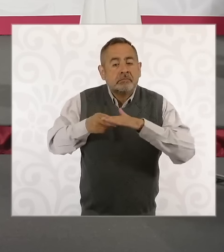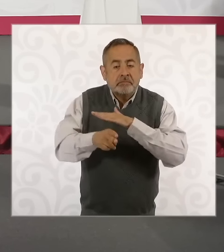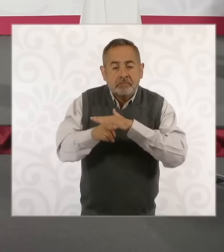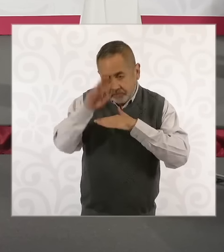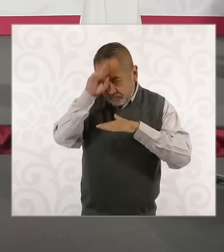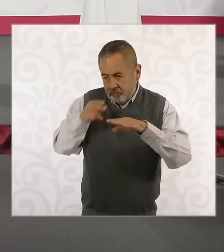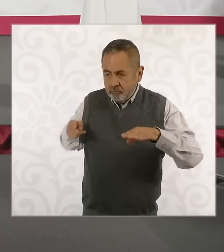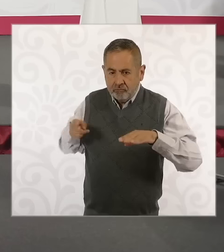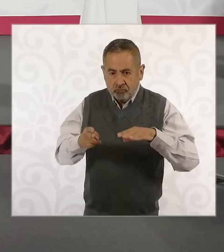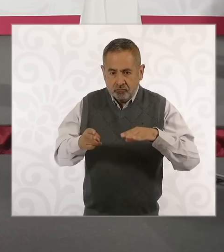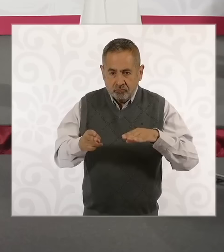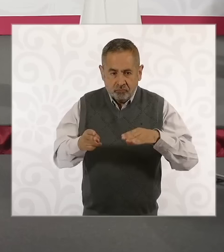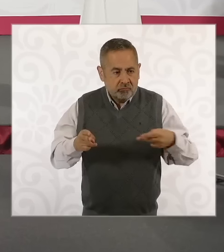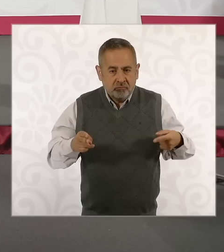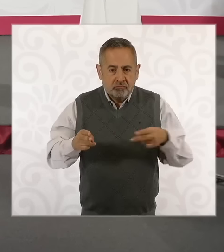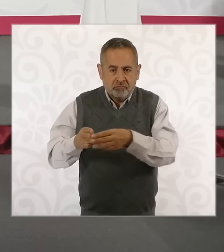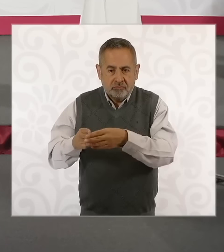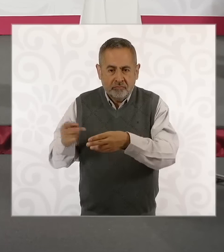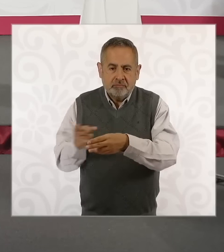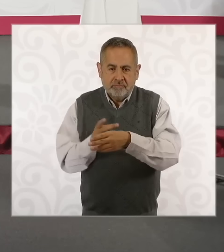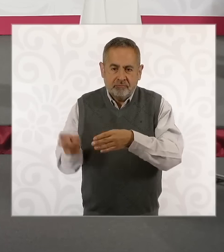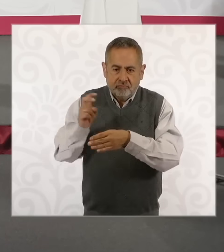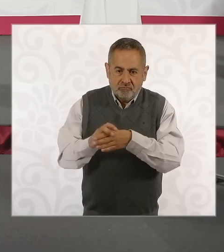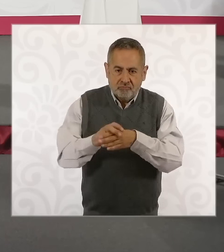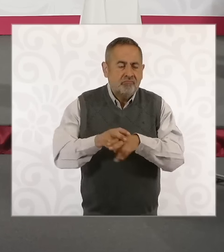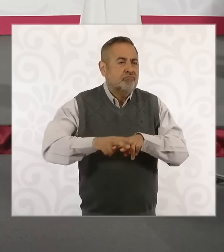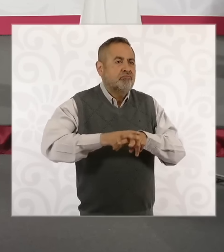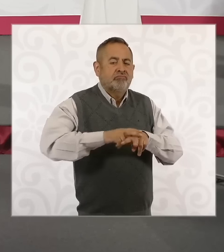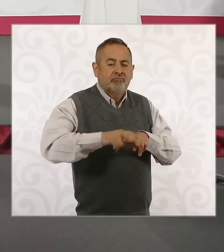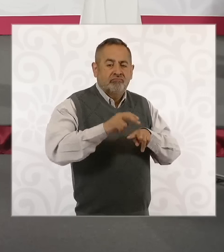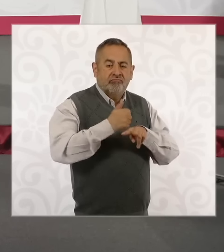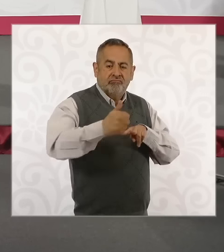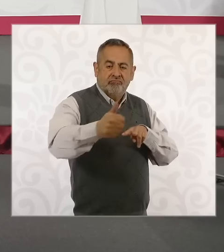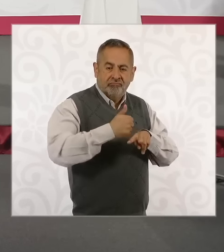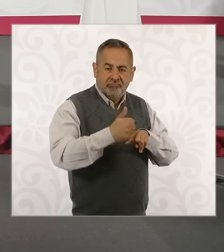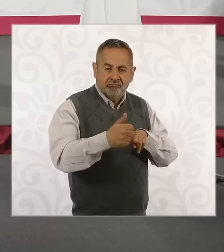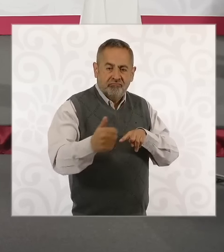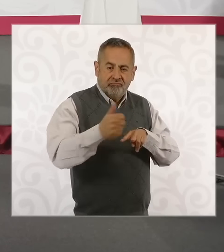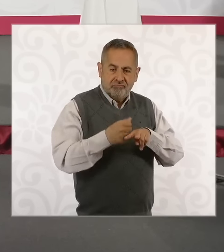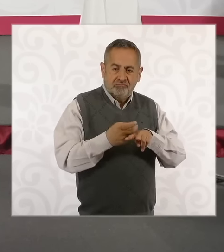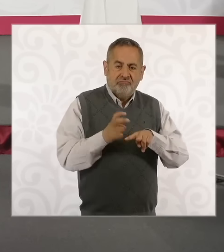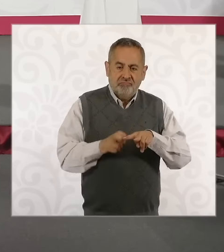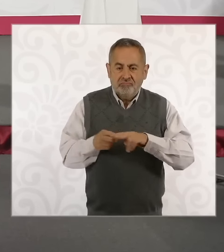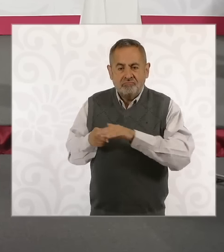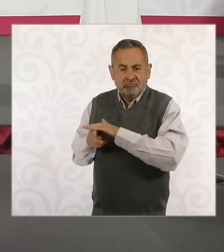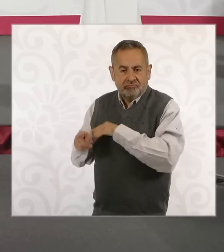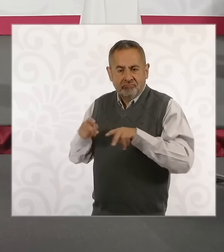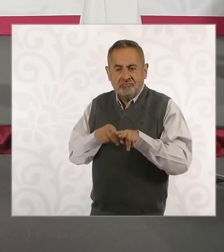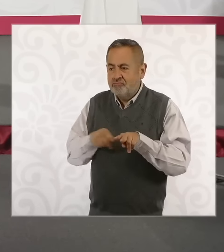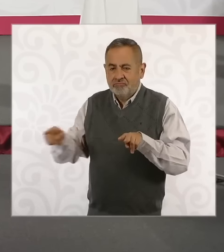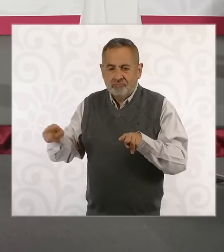vuelva parte del servicio metropolitano que se da en la zona. Aquí también ya empezamos los trabajos